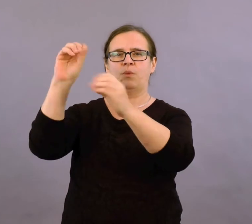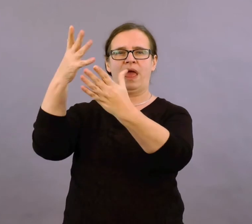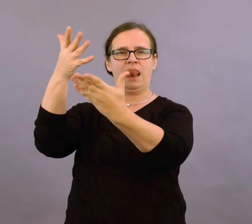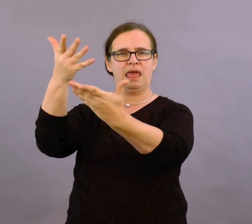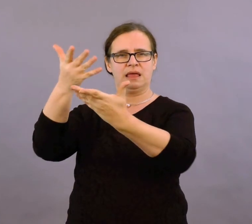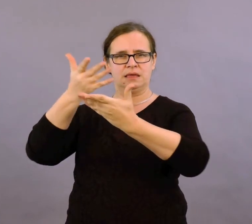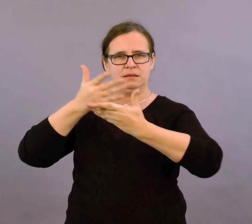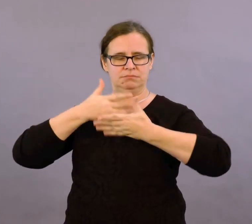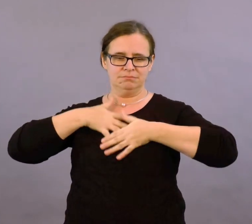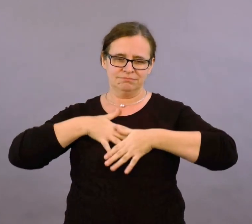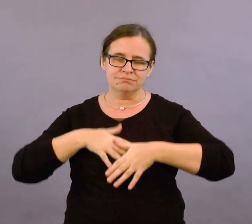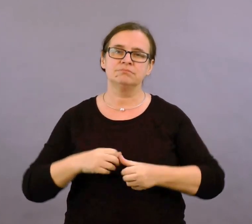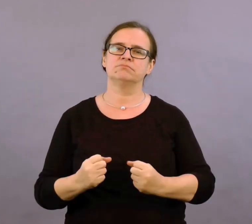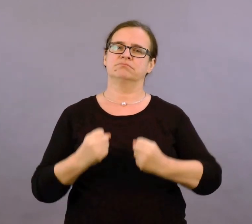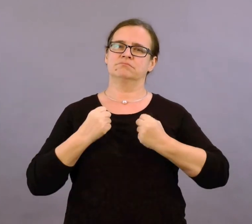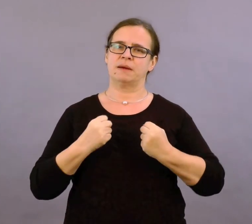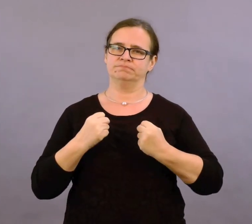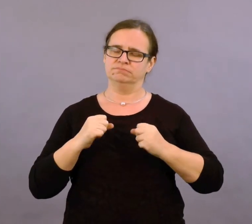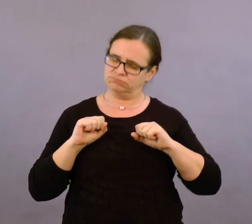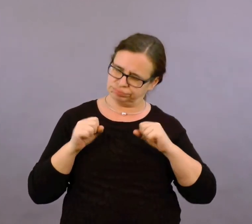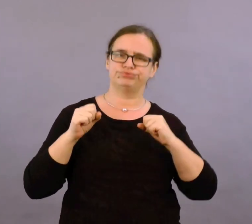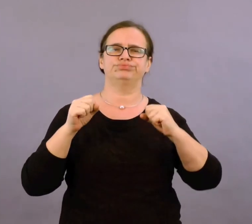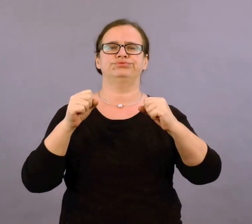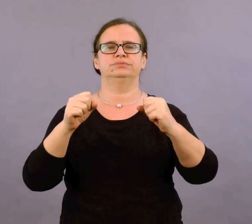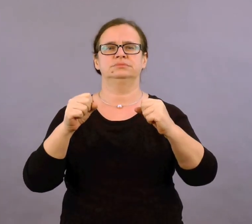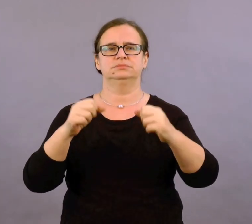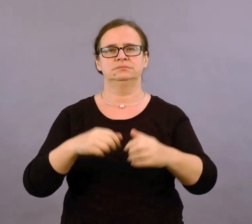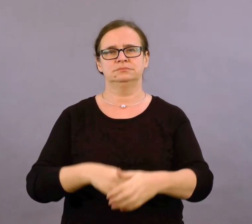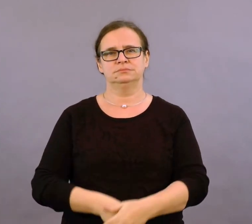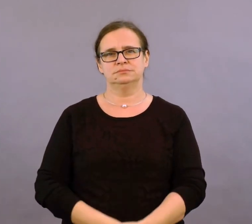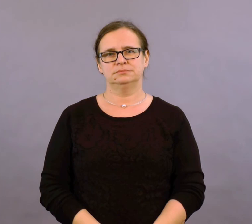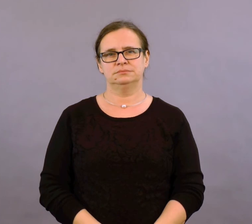aus seiner Quelle beschenkt er mich dass ich wieder stark bin